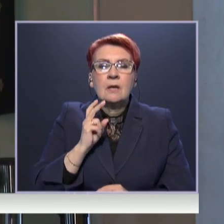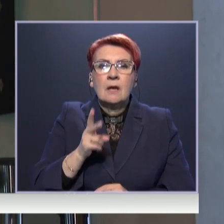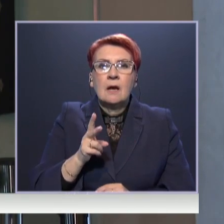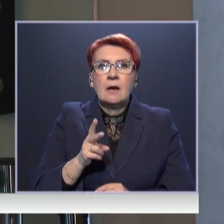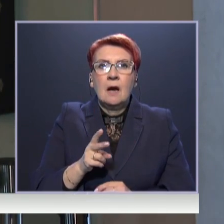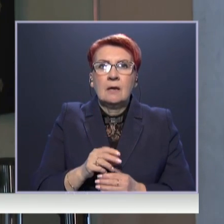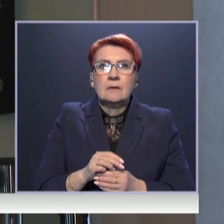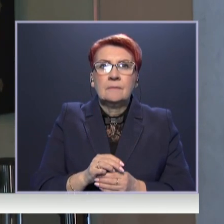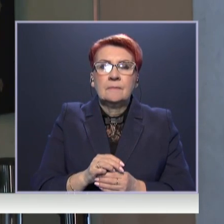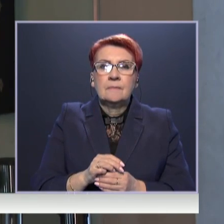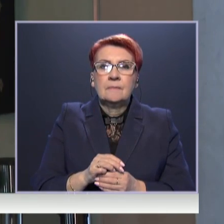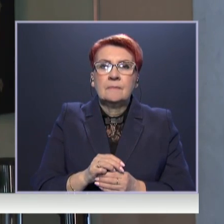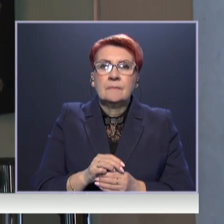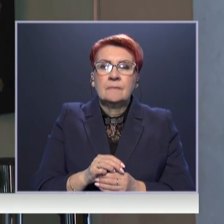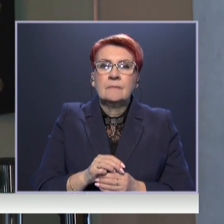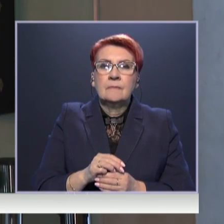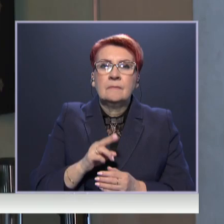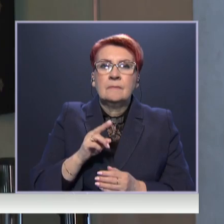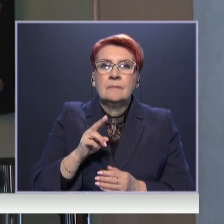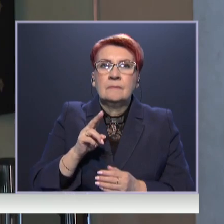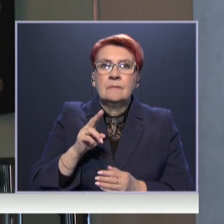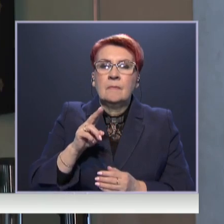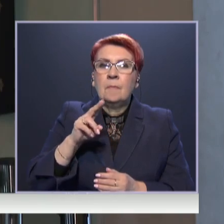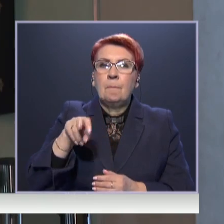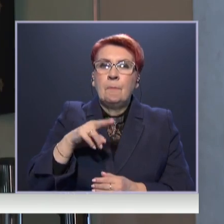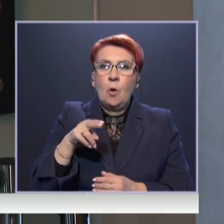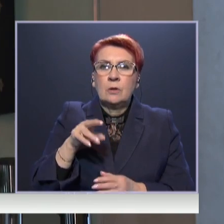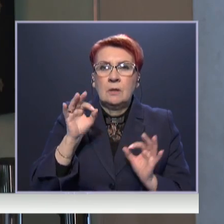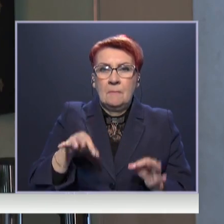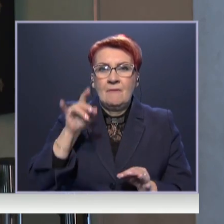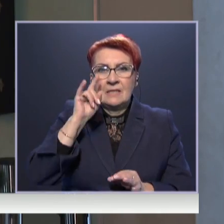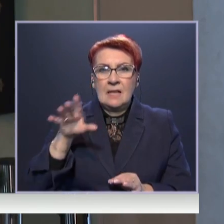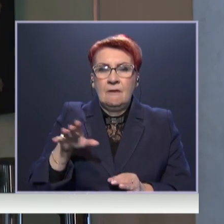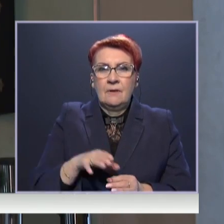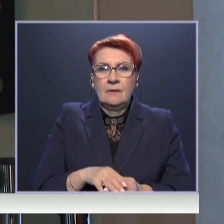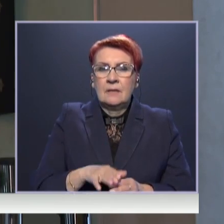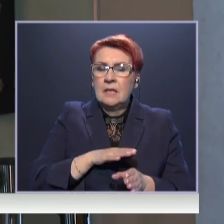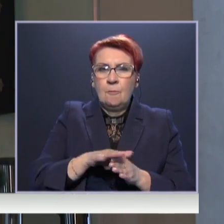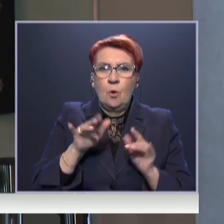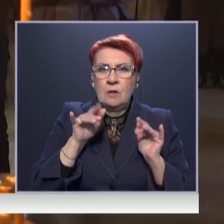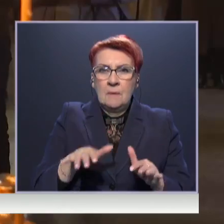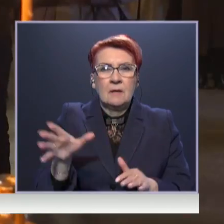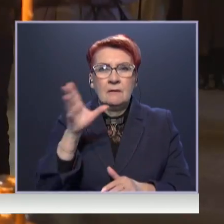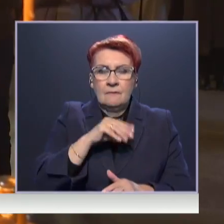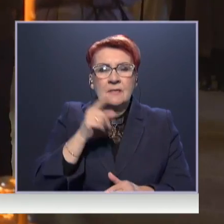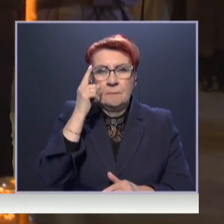Православия Вот это надо осознавать может быть не в полной мере это осознают все наши сограждане кто-то